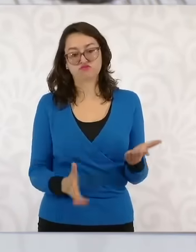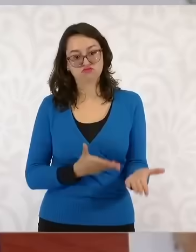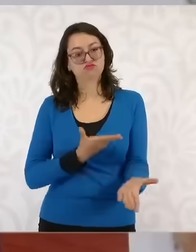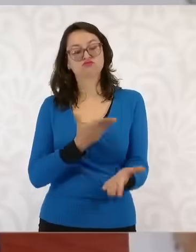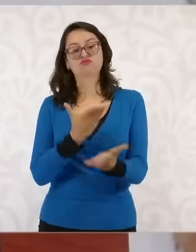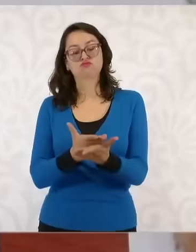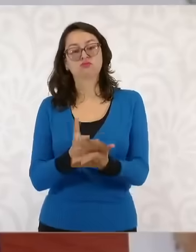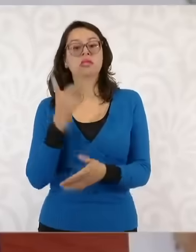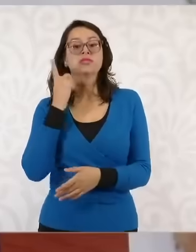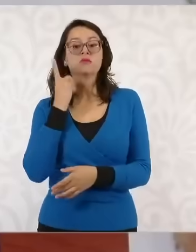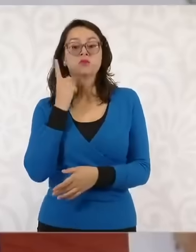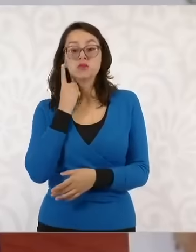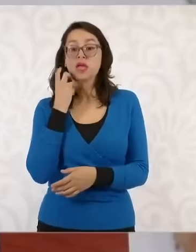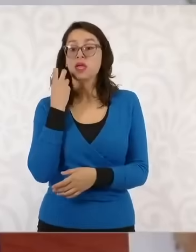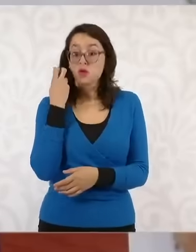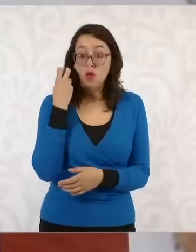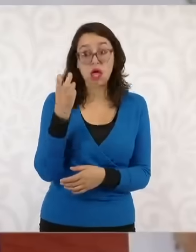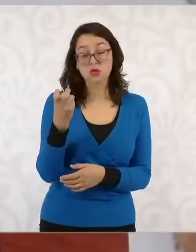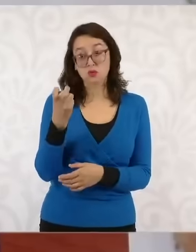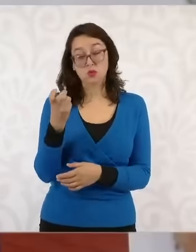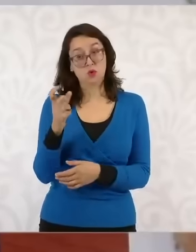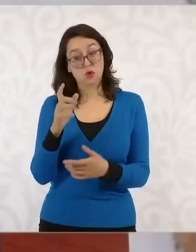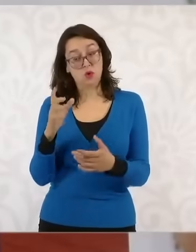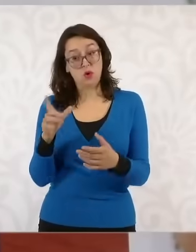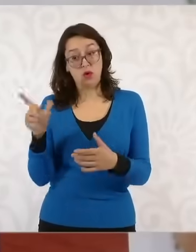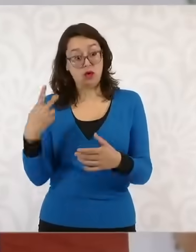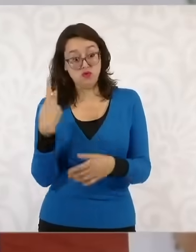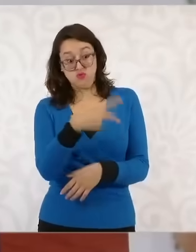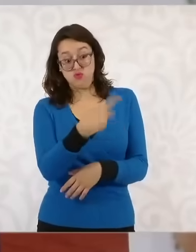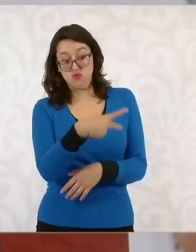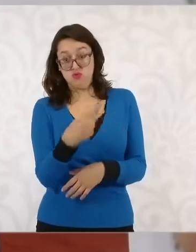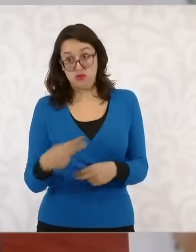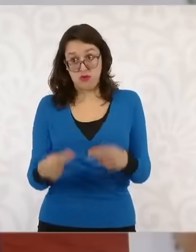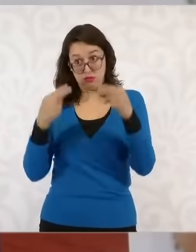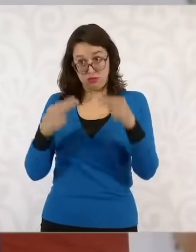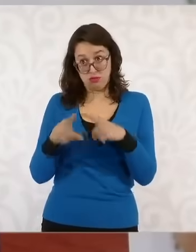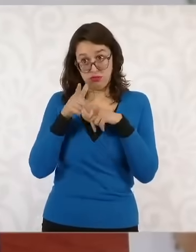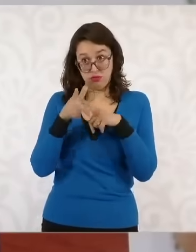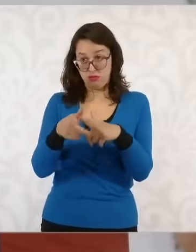la Cámara de Diputados que esa es la esencia de la ley. Esa no puede cambiarse. Entonces, eso es